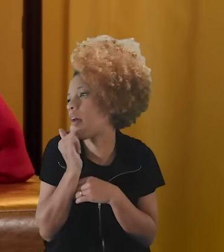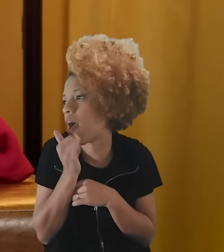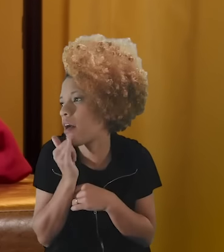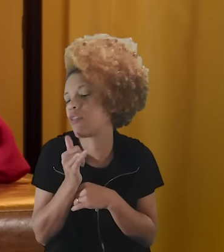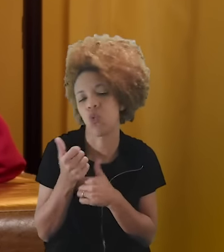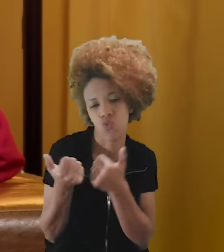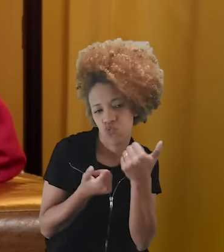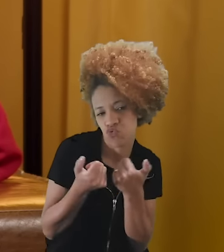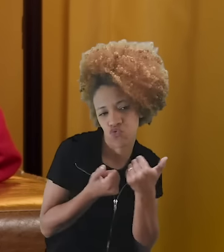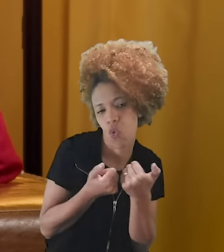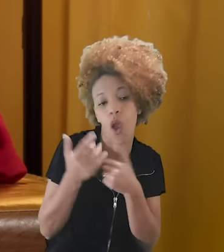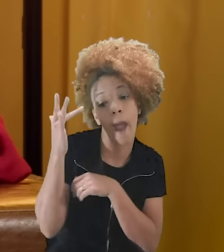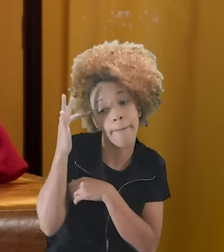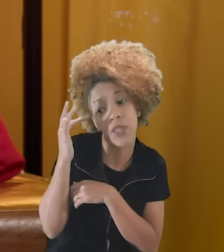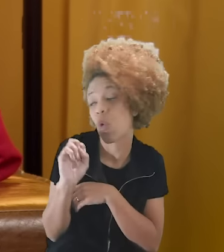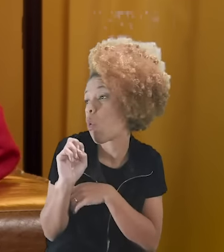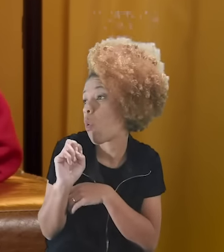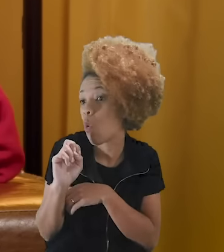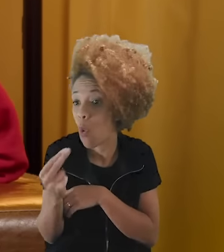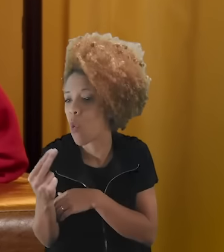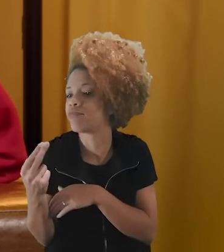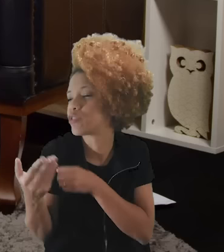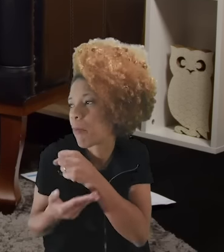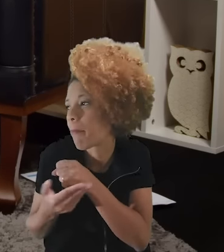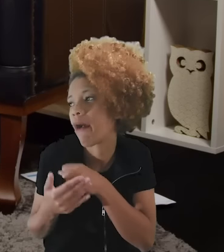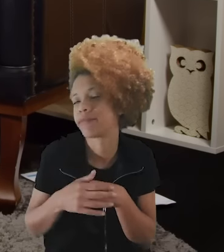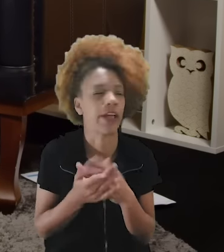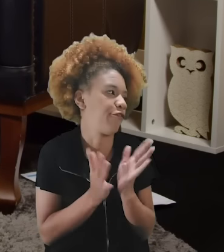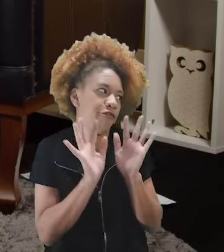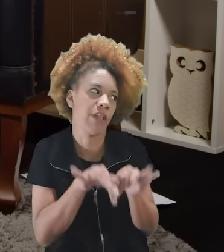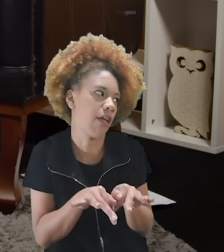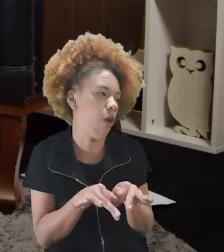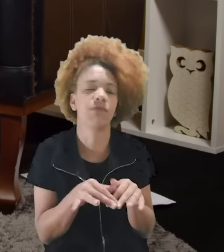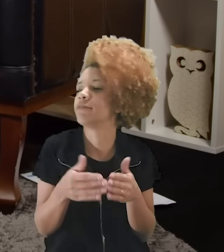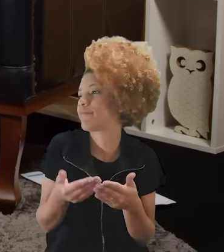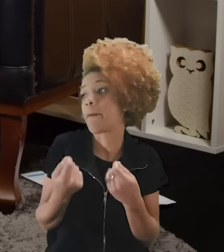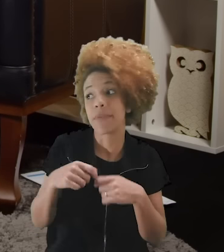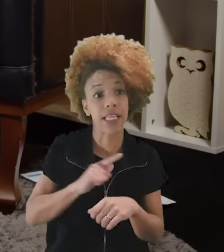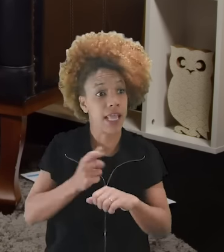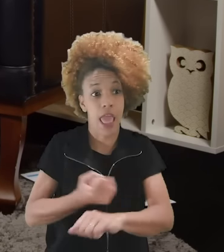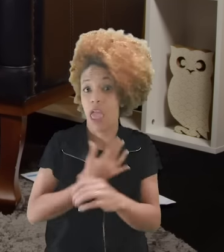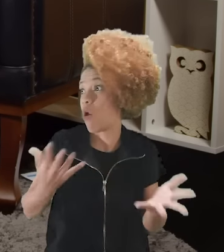narrando um um jogo amador que um time tá final de Campeonato exato a gente tem que levar essa emoção